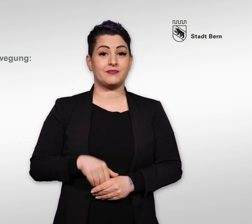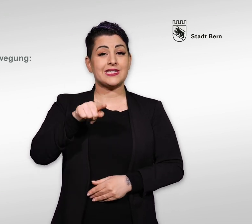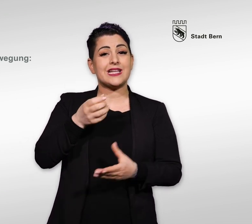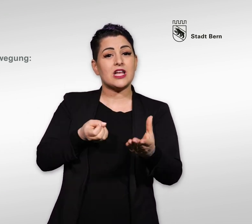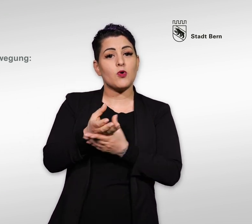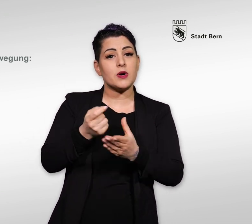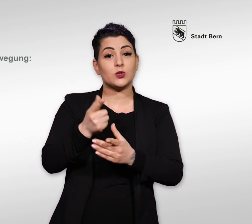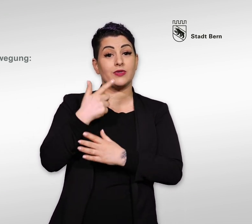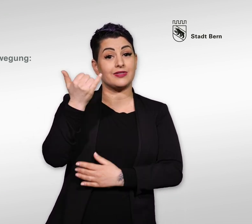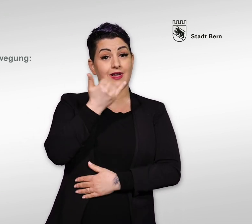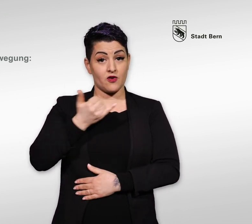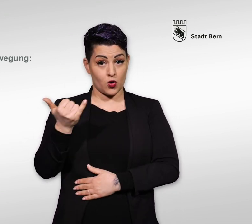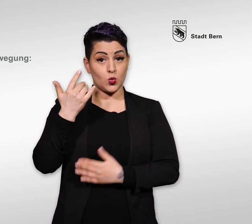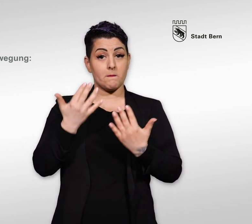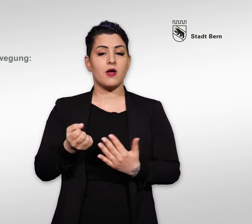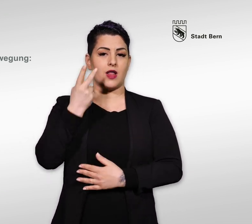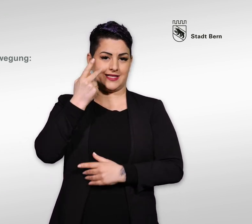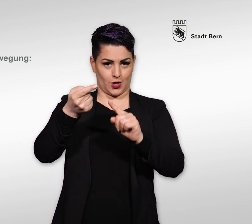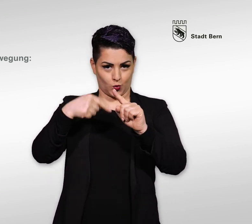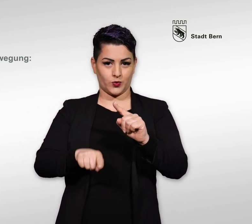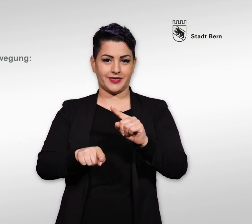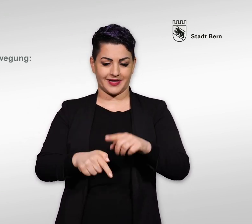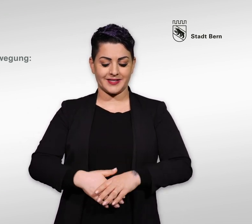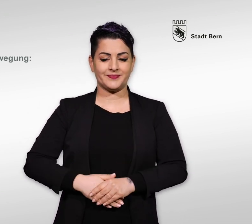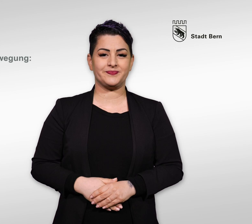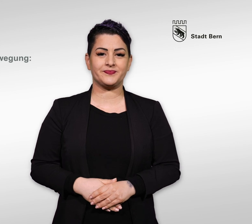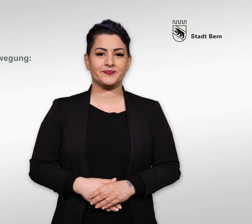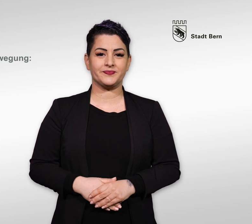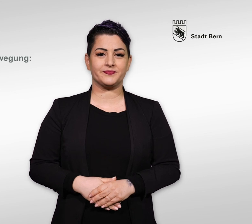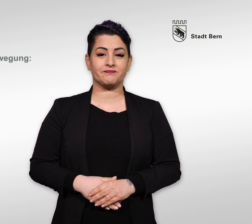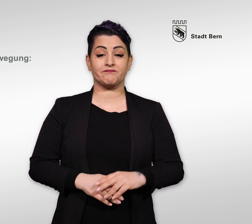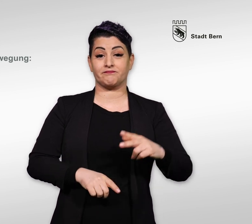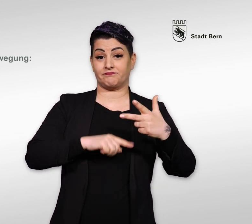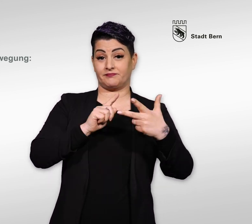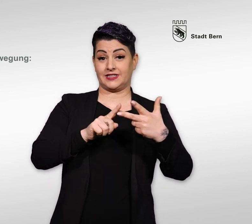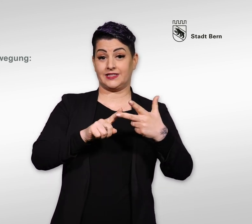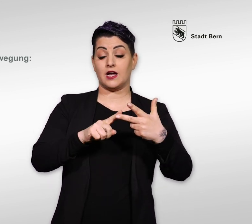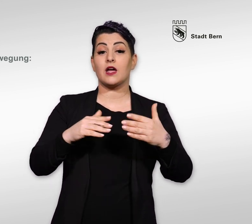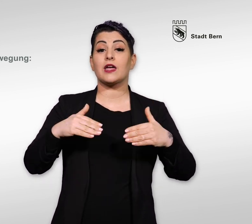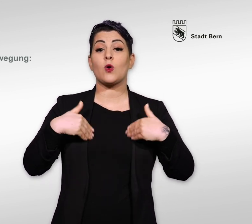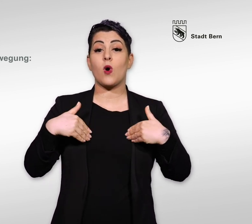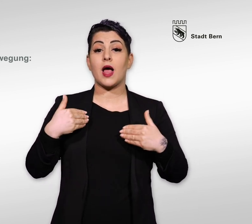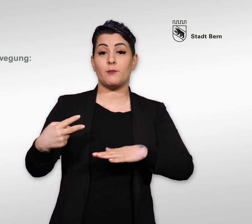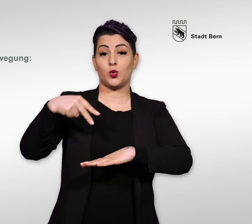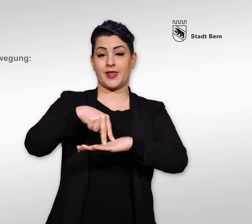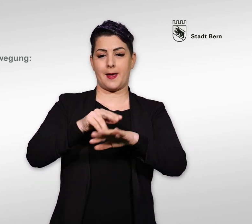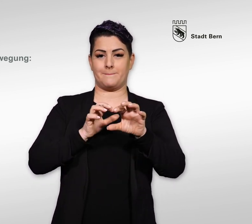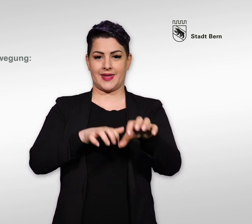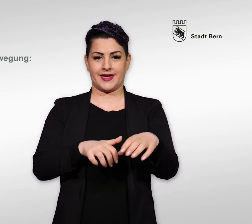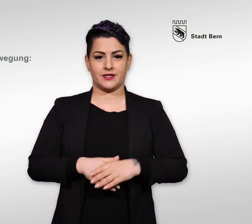Diese Informationen und die Telefonnummer finden Sie unter diesem Video. Junge Bühne Bern